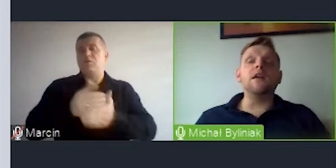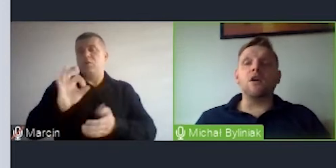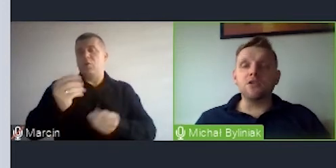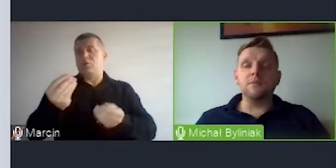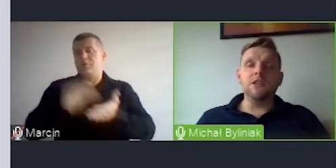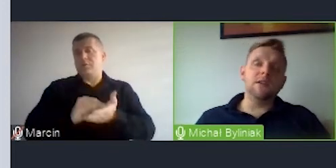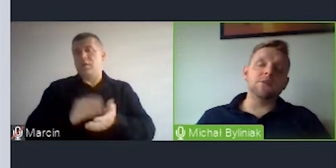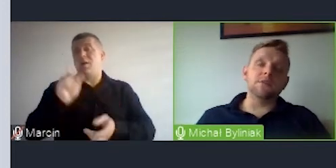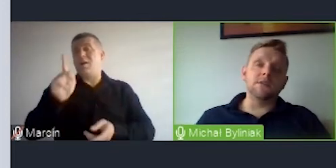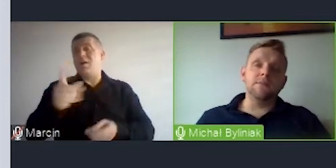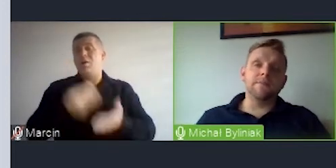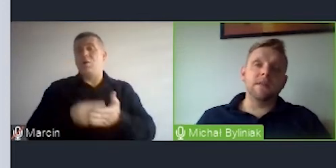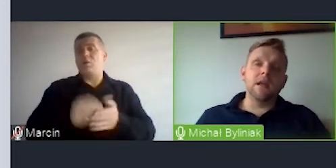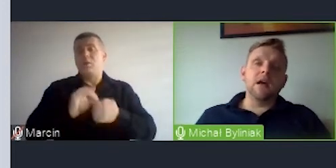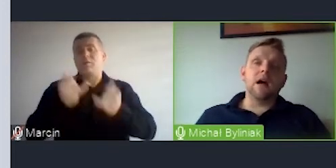ale kosztem innej pozycji,